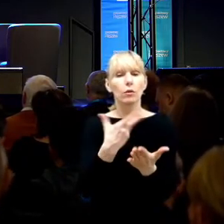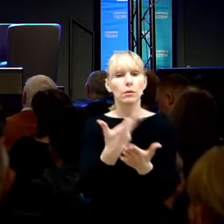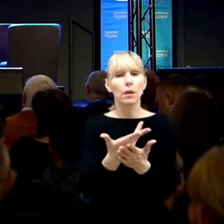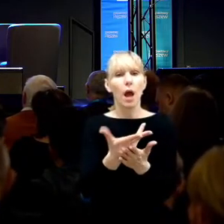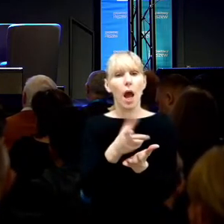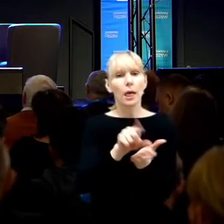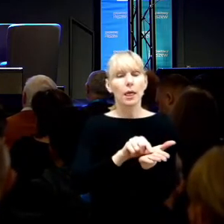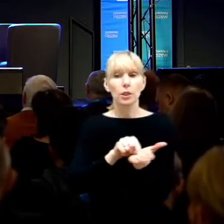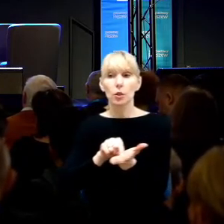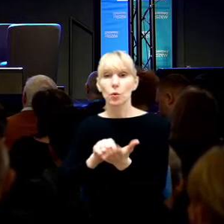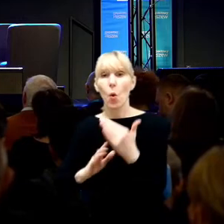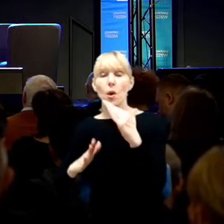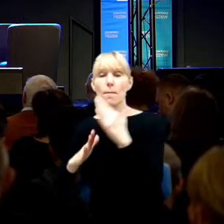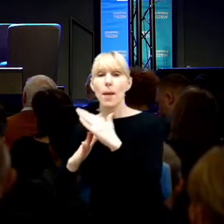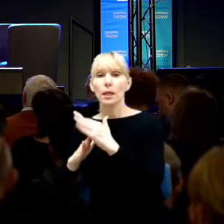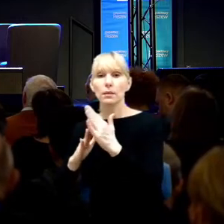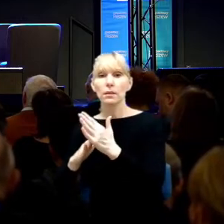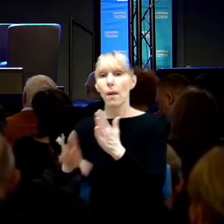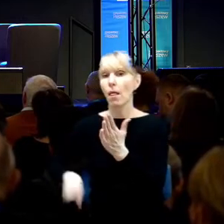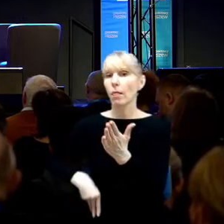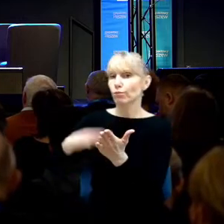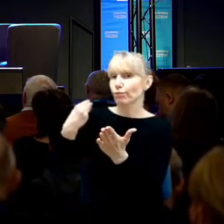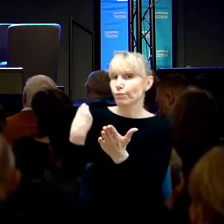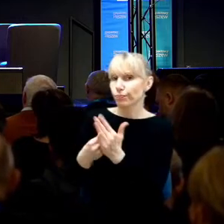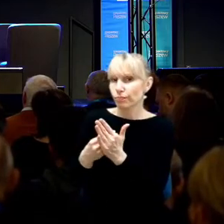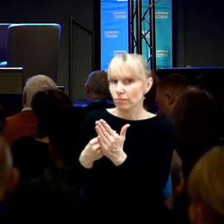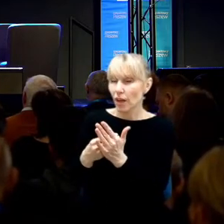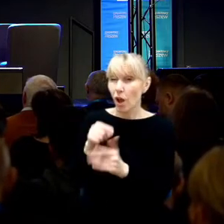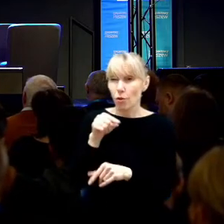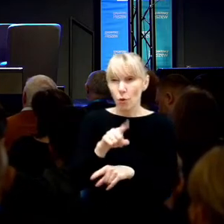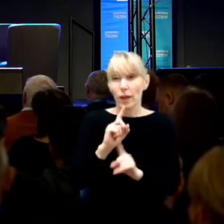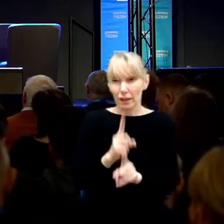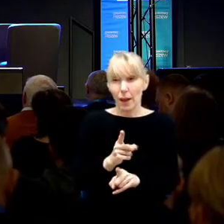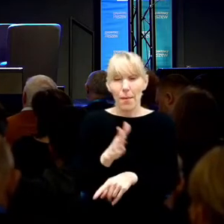to solidne mieszkanie będzie można kupić z tą pomocą rządową